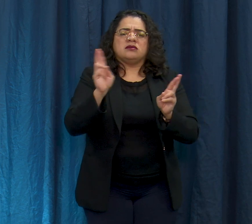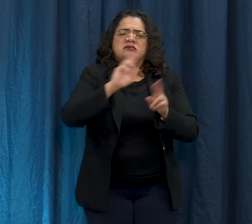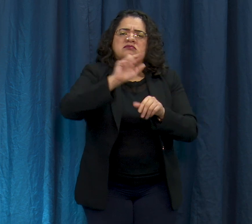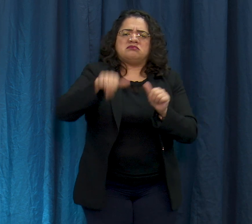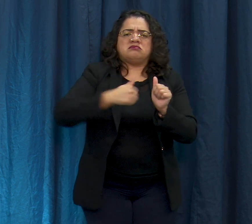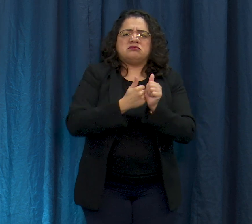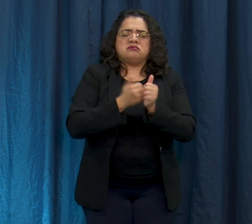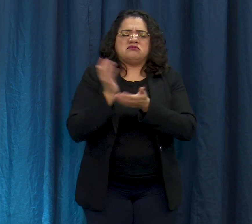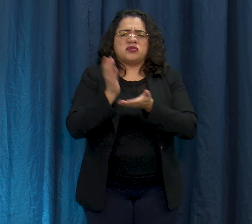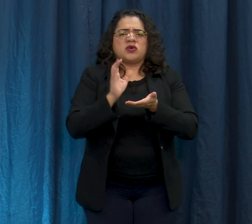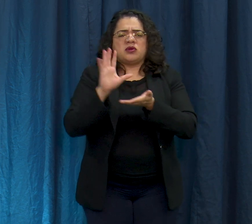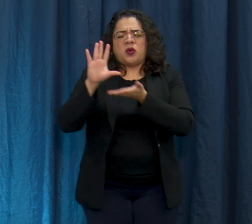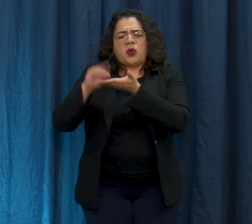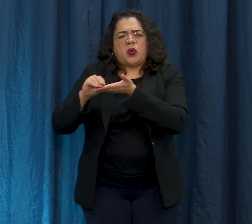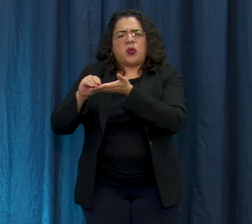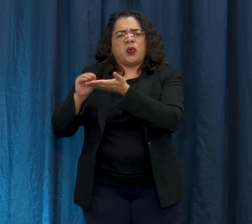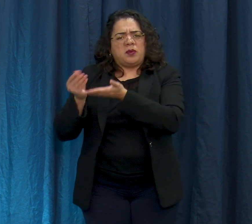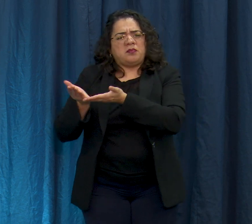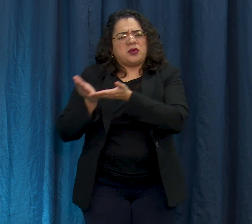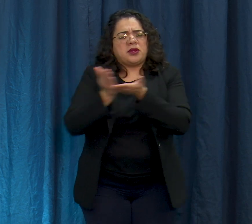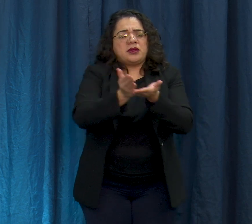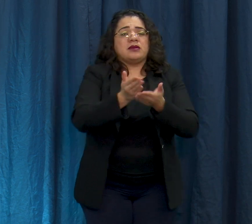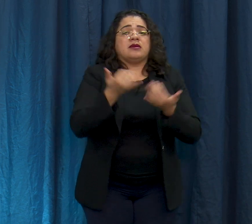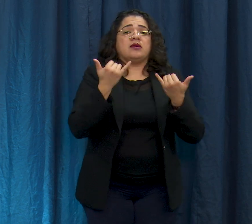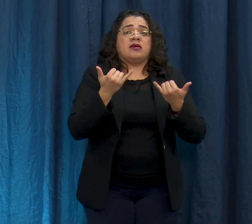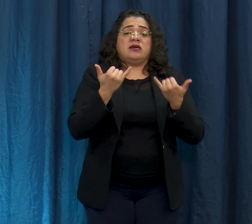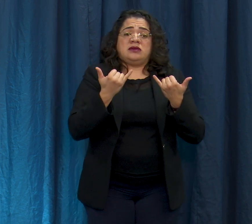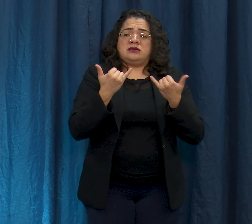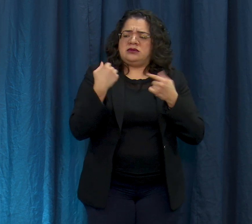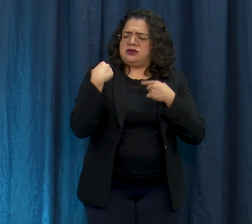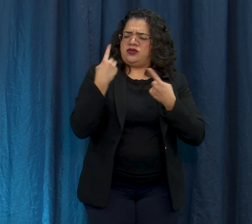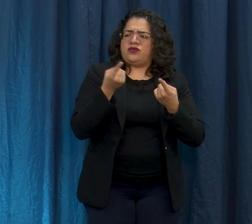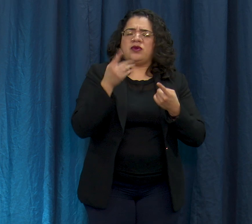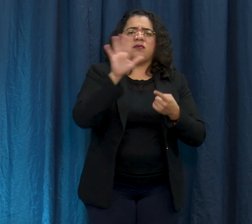time o's recibido aproximadamente cincuenta personas a la otra vez en la